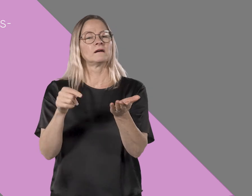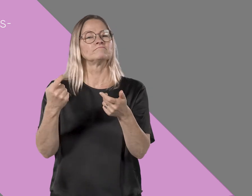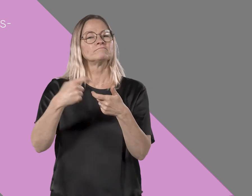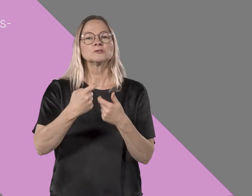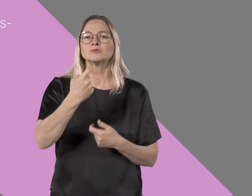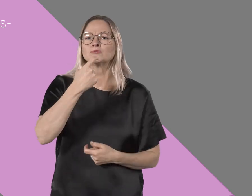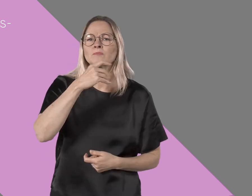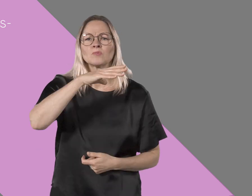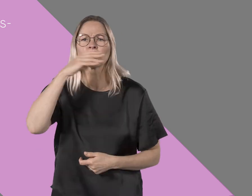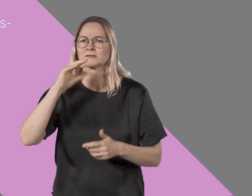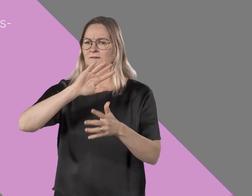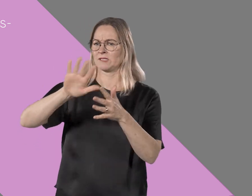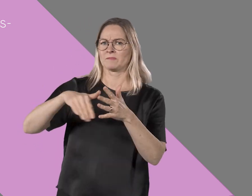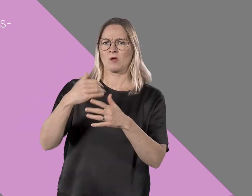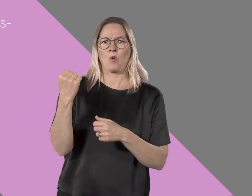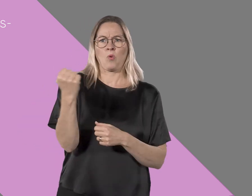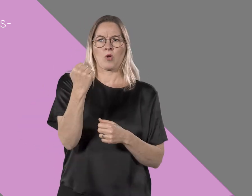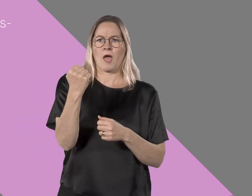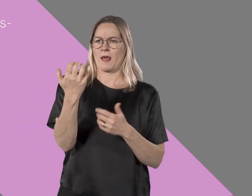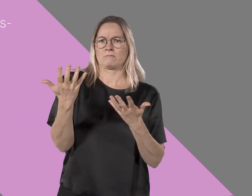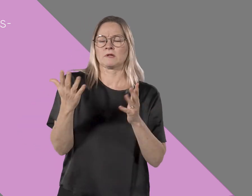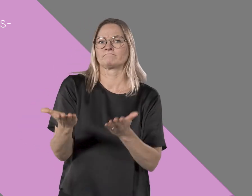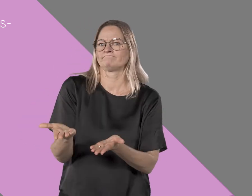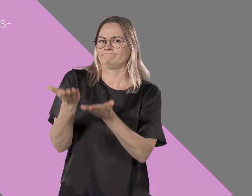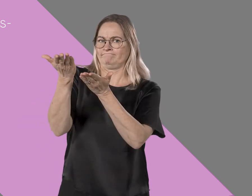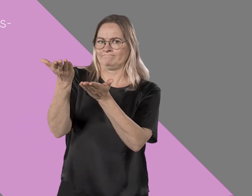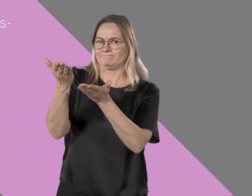uhanalaista suomenruotsalaista viittomakieltä.